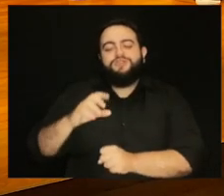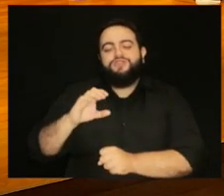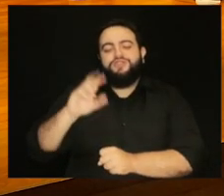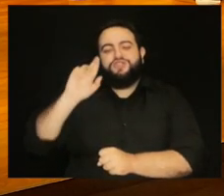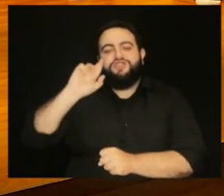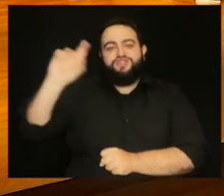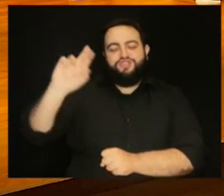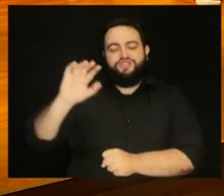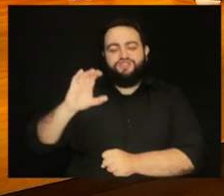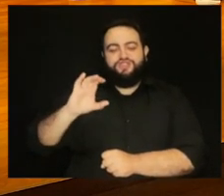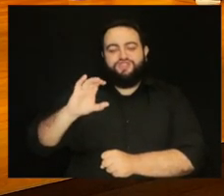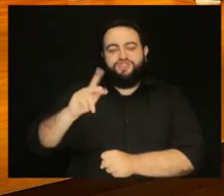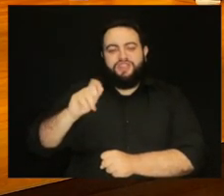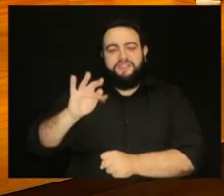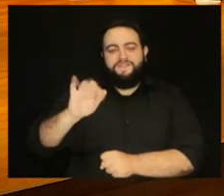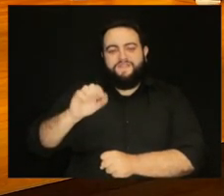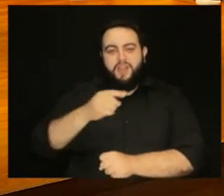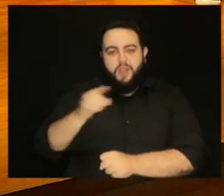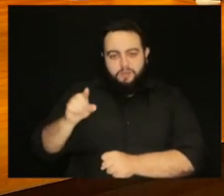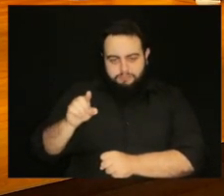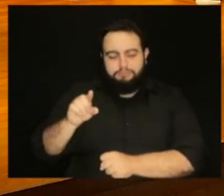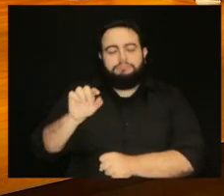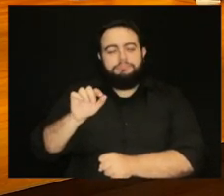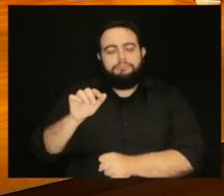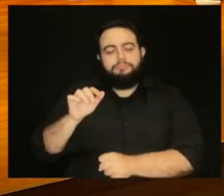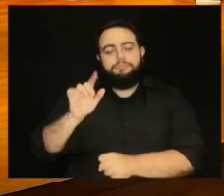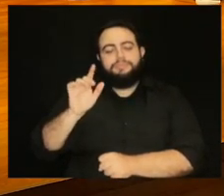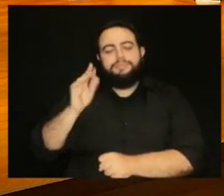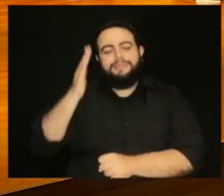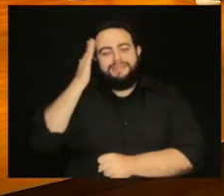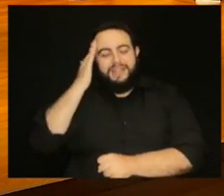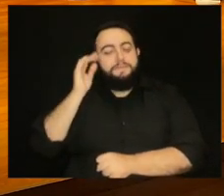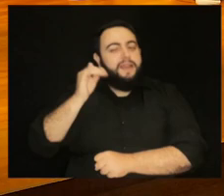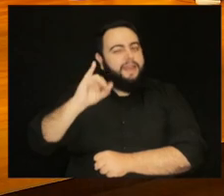isso que eu tô dizendo mas é aquela cena italiana dos Italianos que vão fazer América em